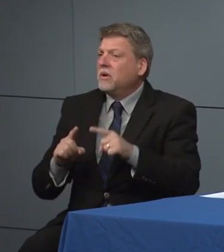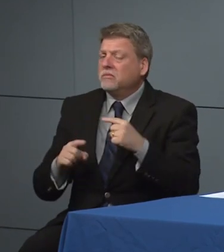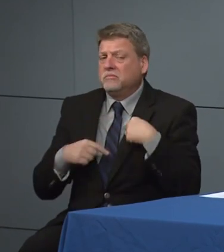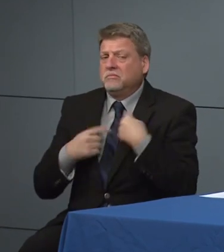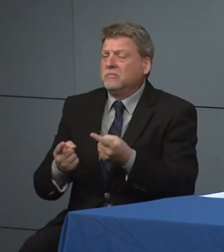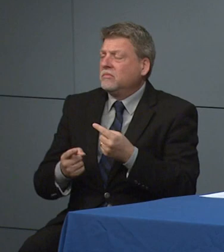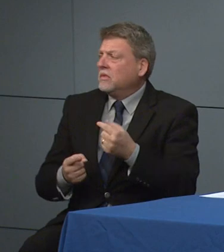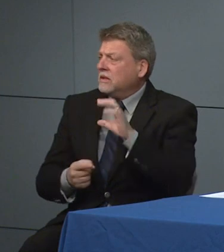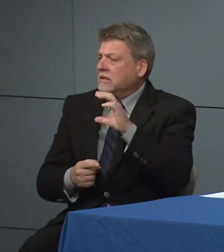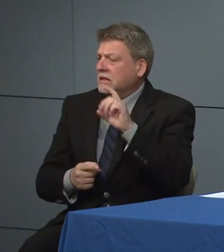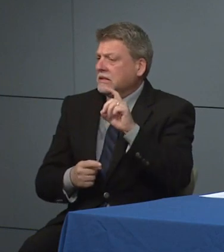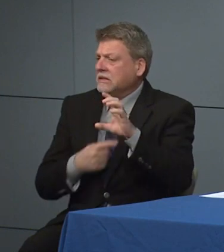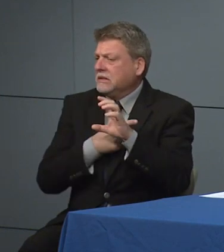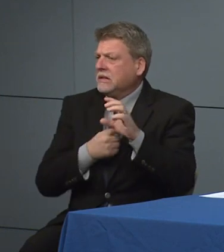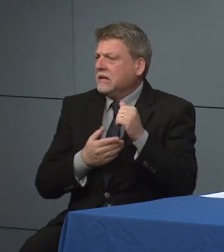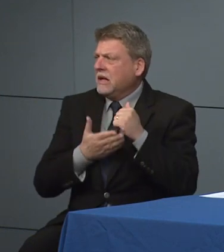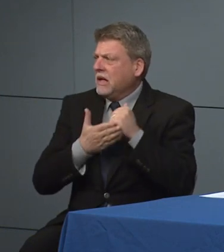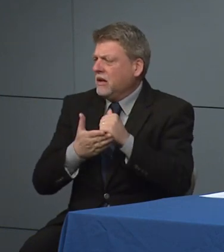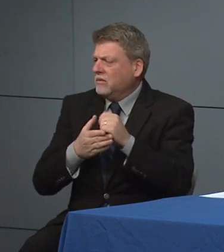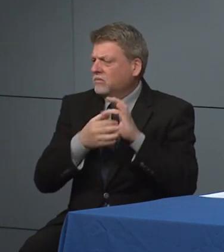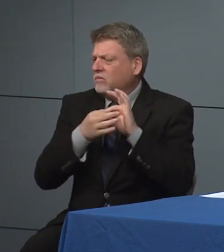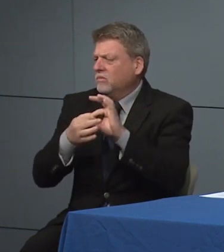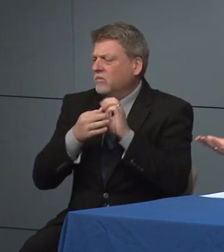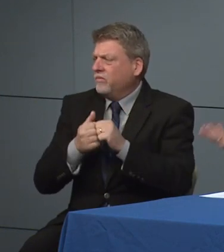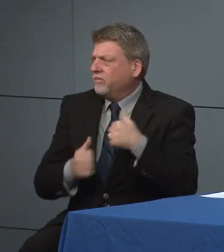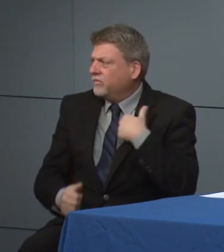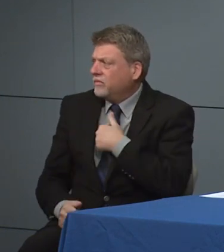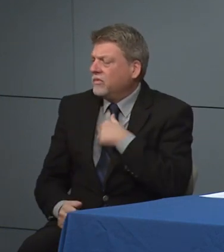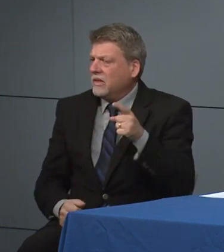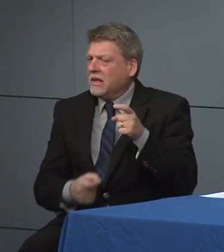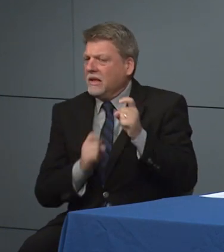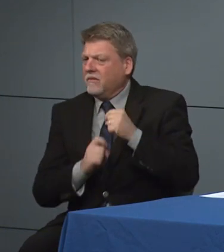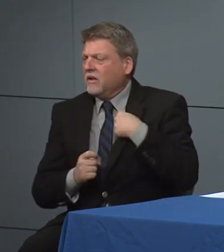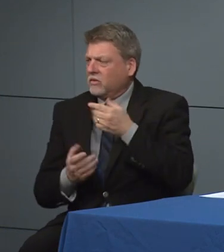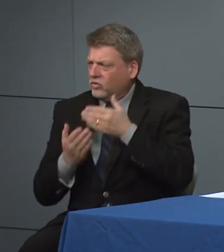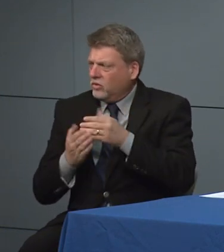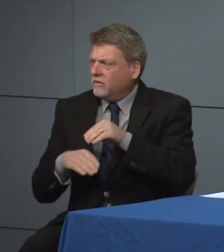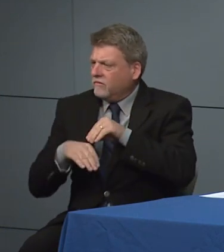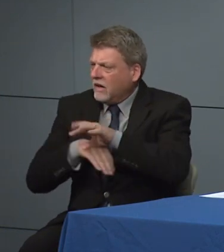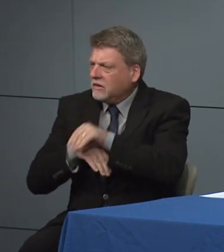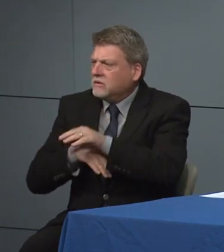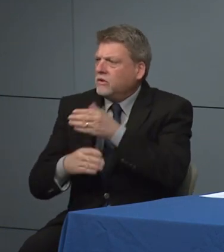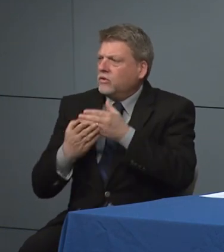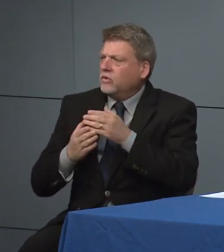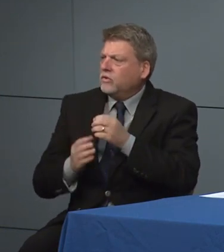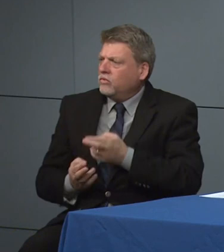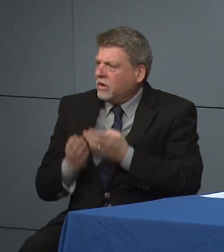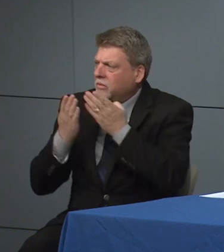también hemos estado recibiendo bastante día muy buena por parte de la oficina ccdc recomendaciones sequías que han